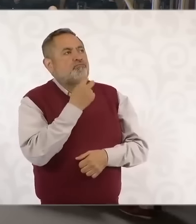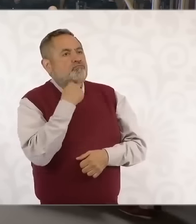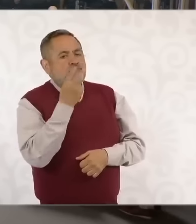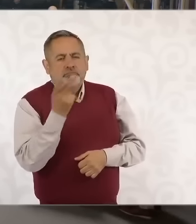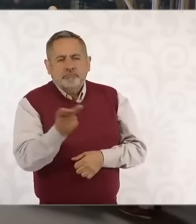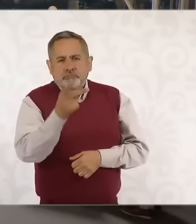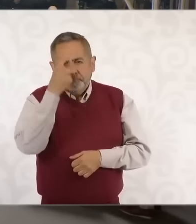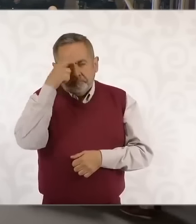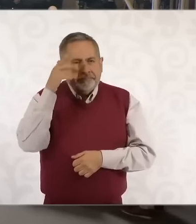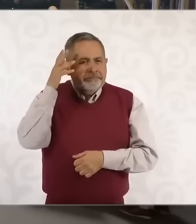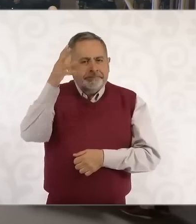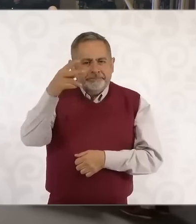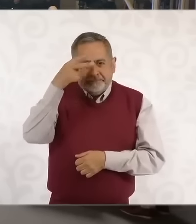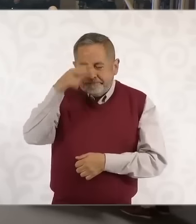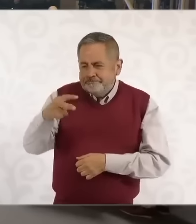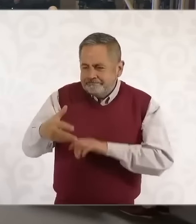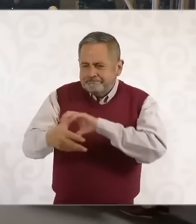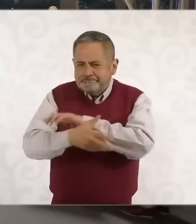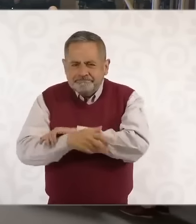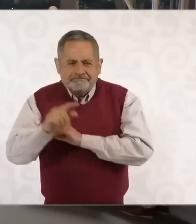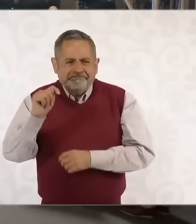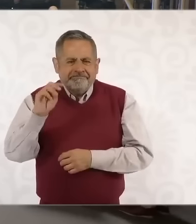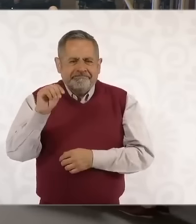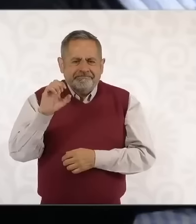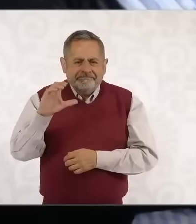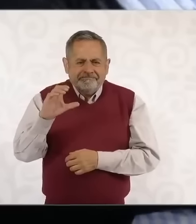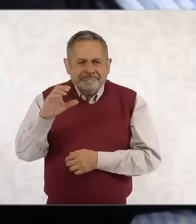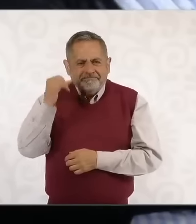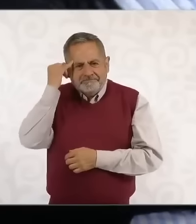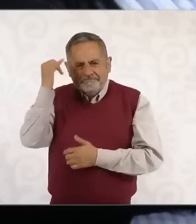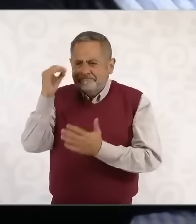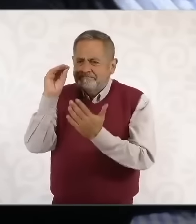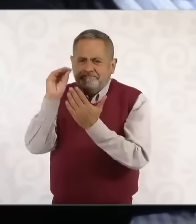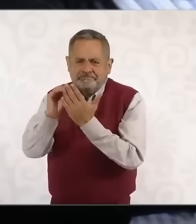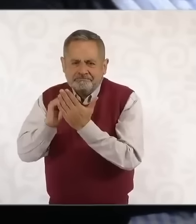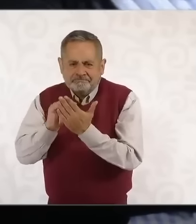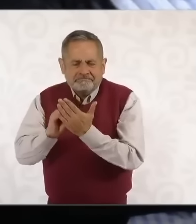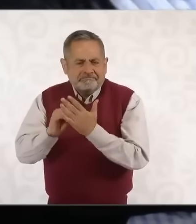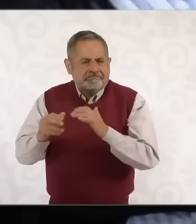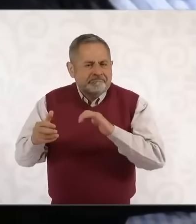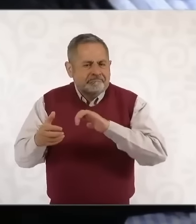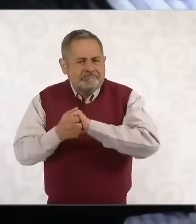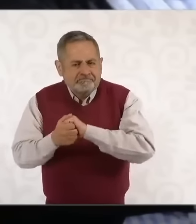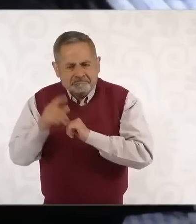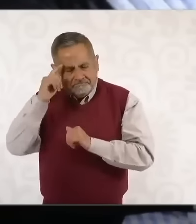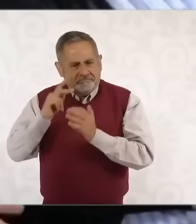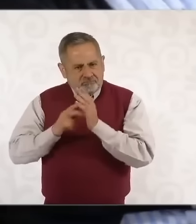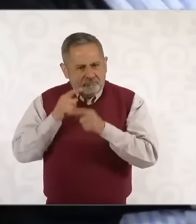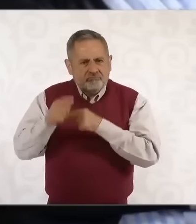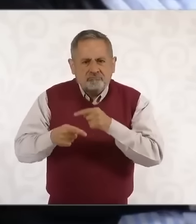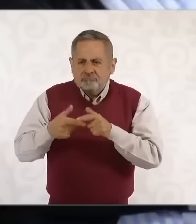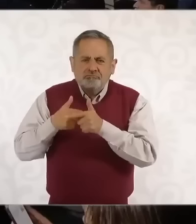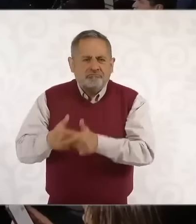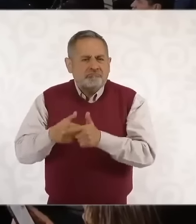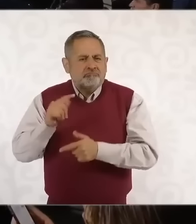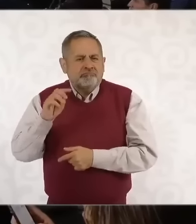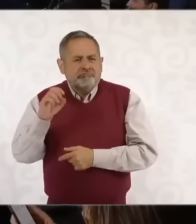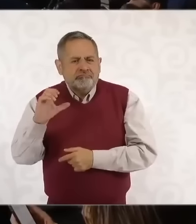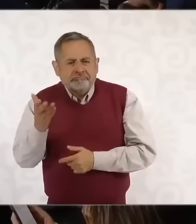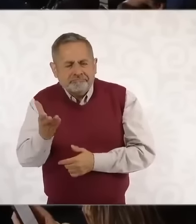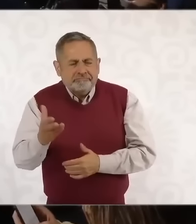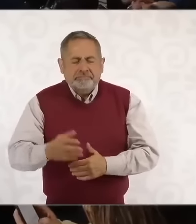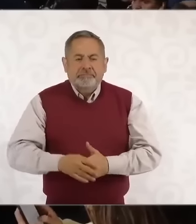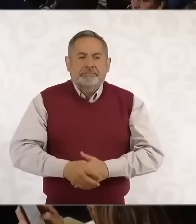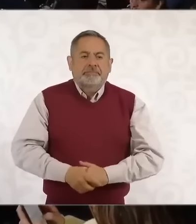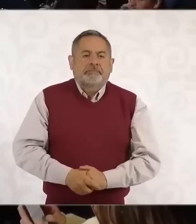del tratado comercial? ¿Qué énfasis pondrían para replantear la las negociaciones?